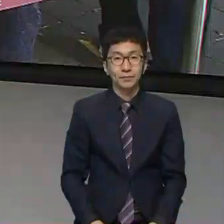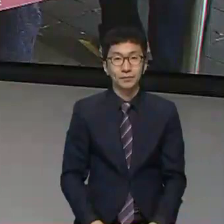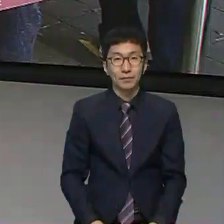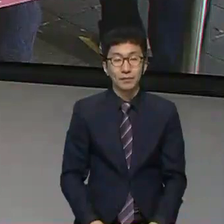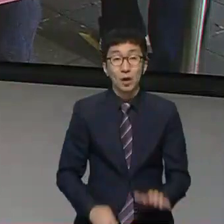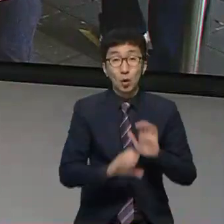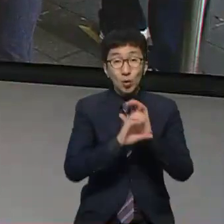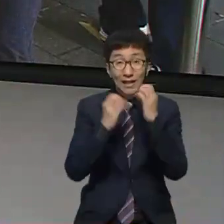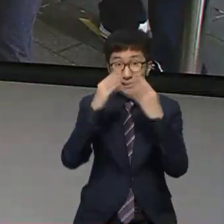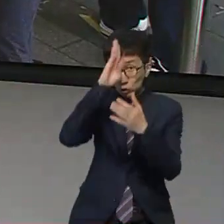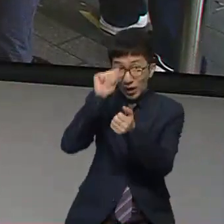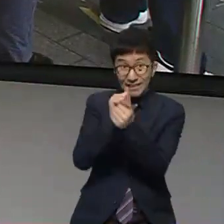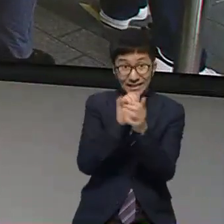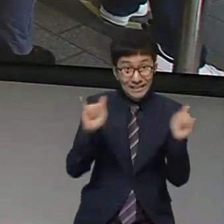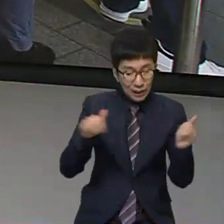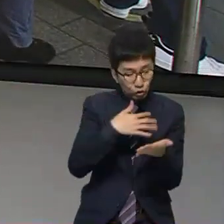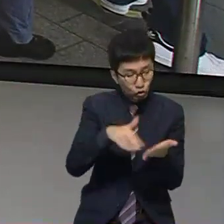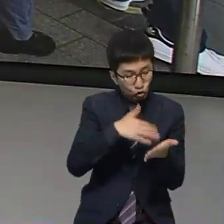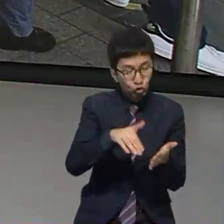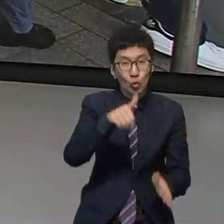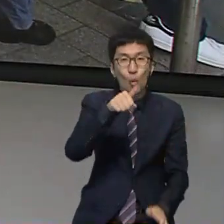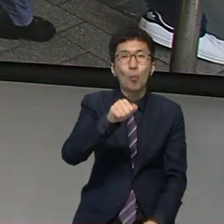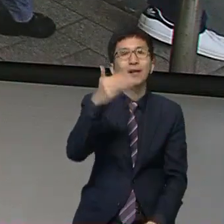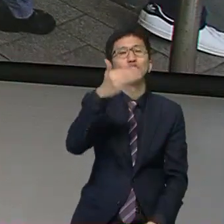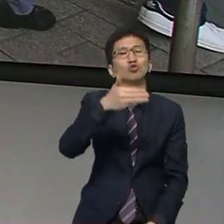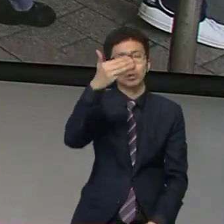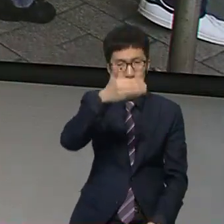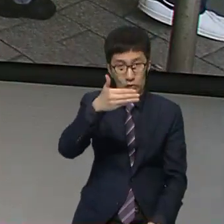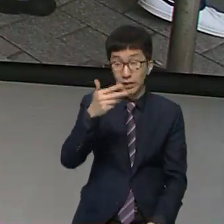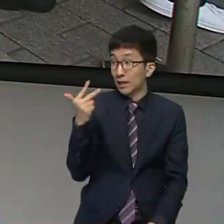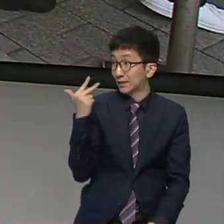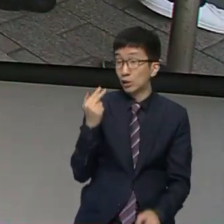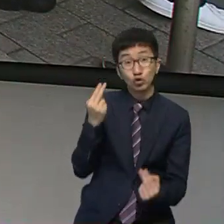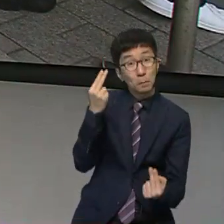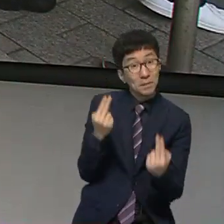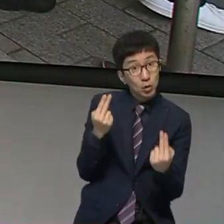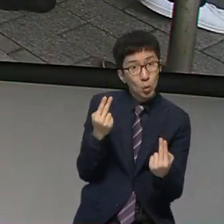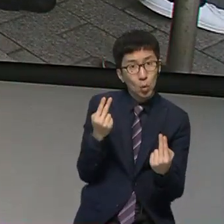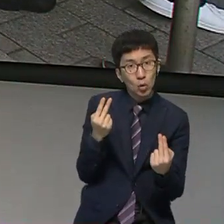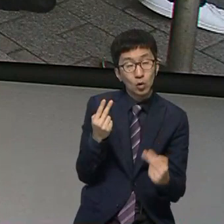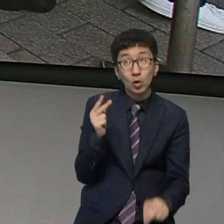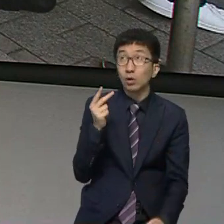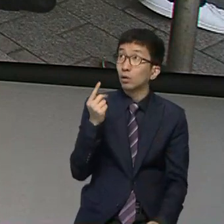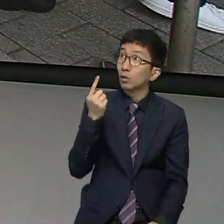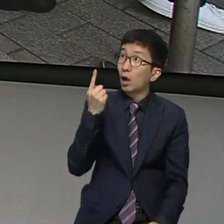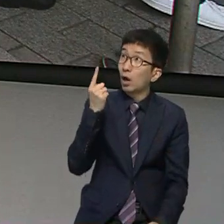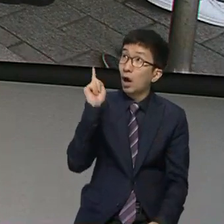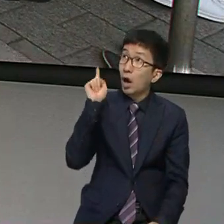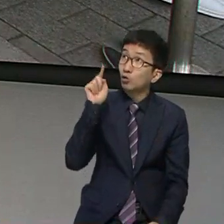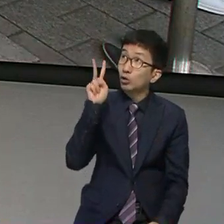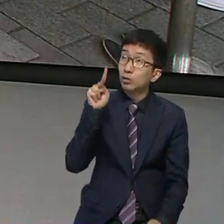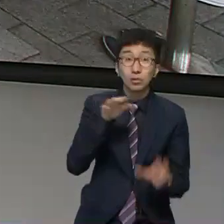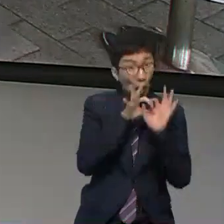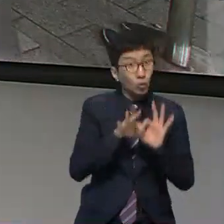(앵커) 코로나 신규 확진자가 5만 9천여 명으로, 일주일 전과 비교해 이틀 연속 줄었습니다.